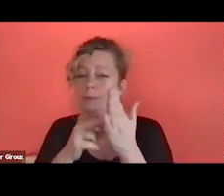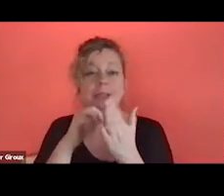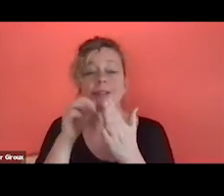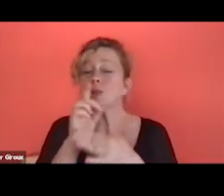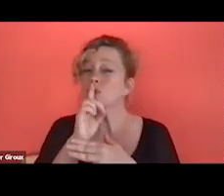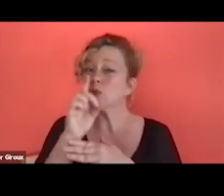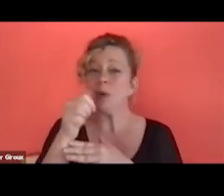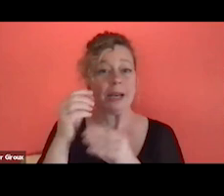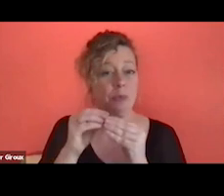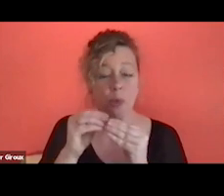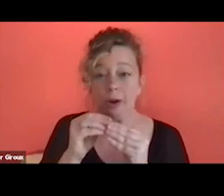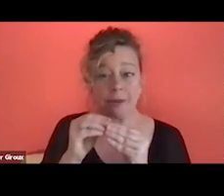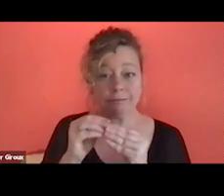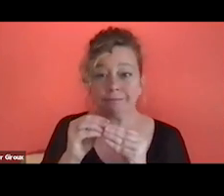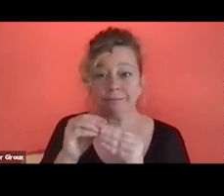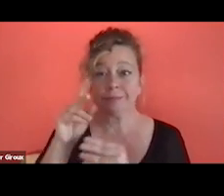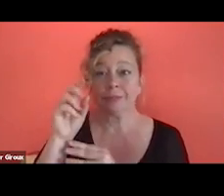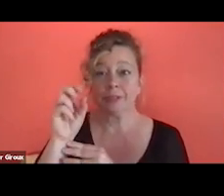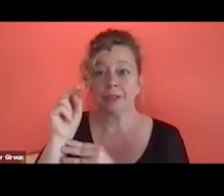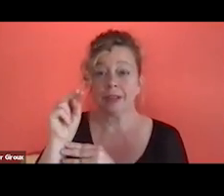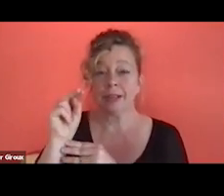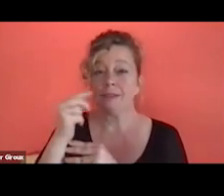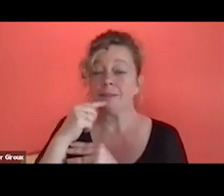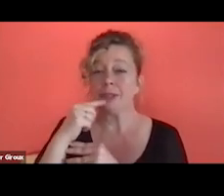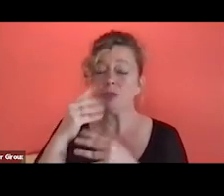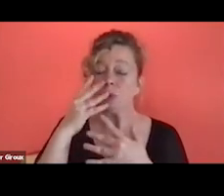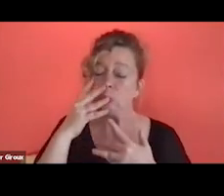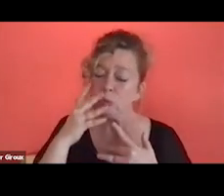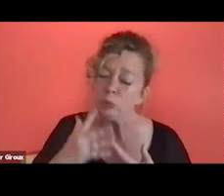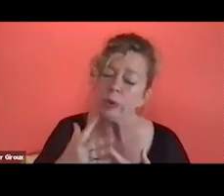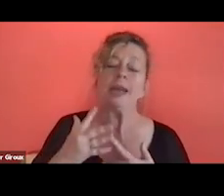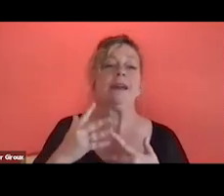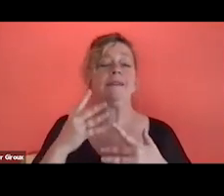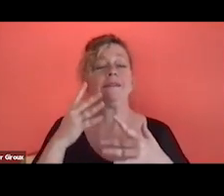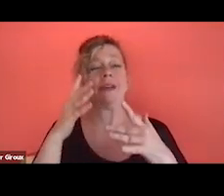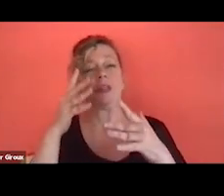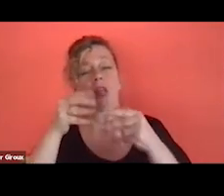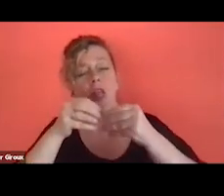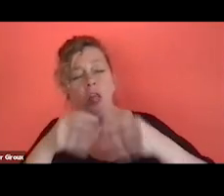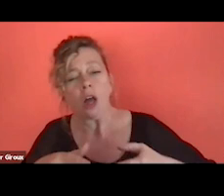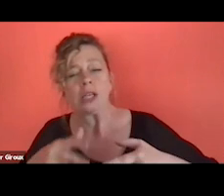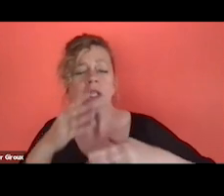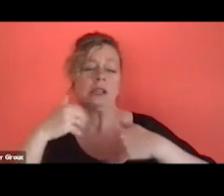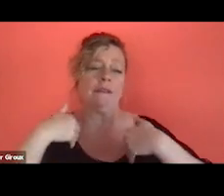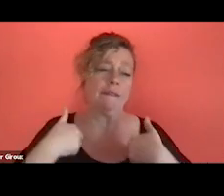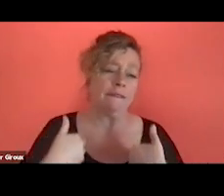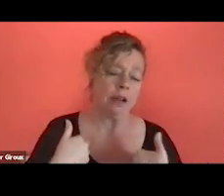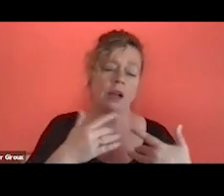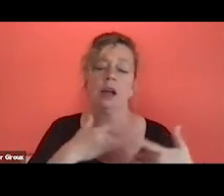Como Kevin mencionó con el dolor, las pérdidas, el estrés, la fatiga, la depresión, la ansiedad, la adicción,